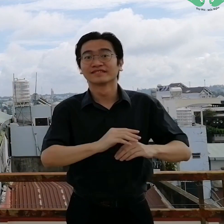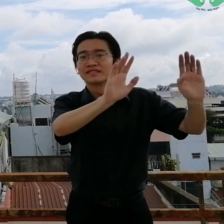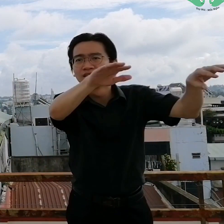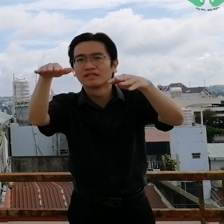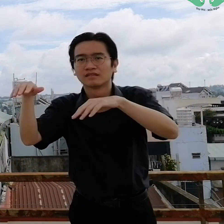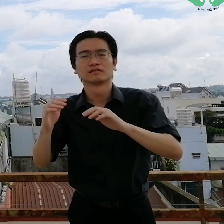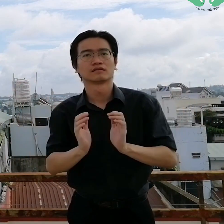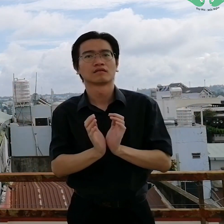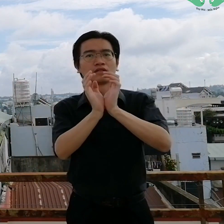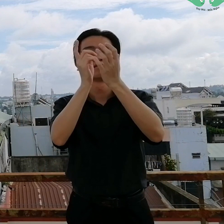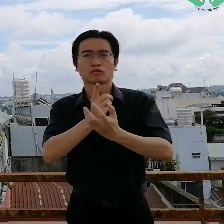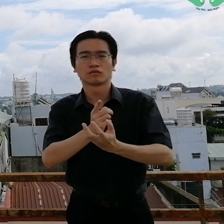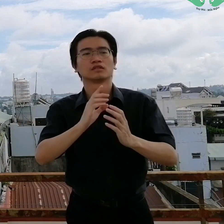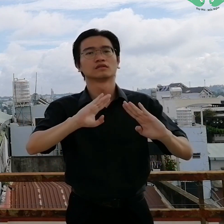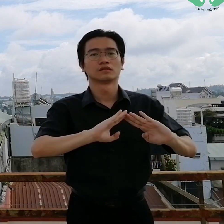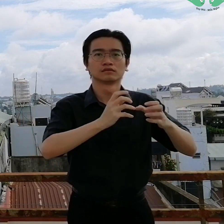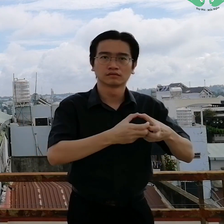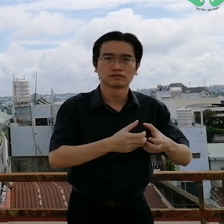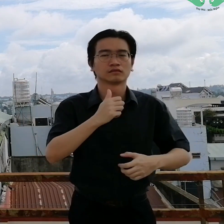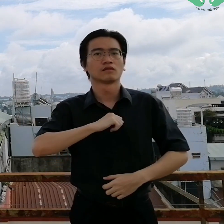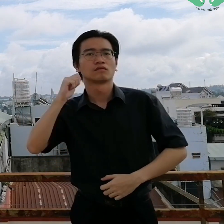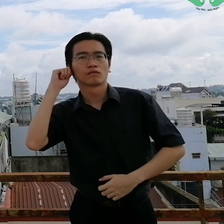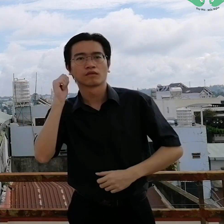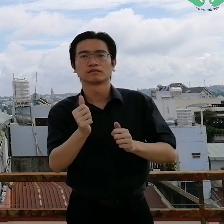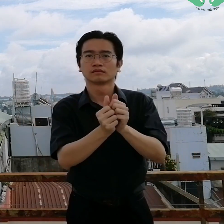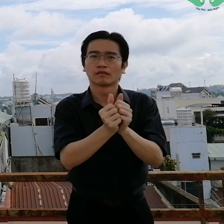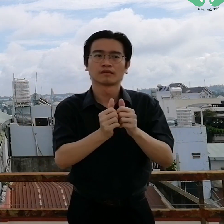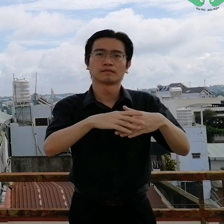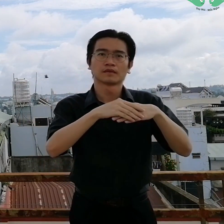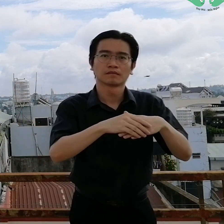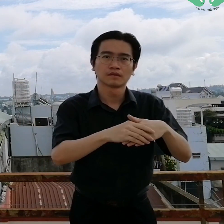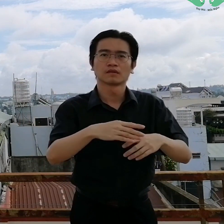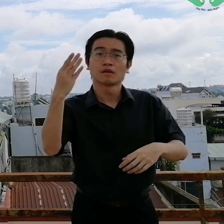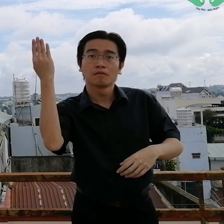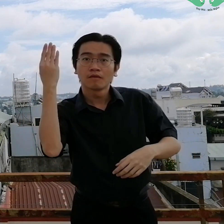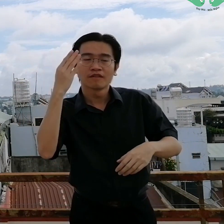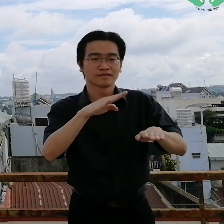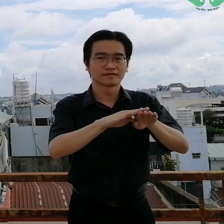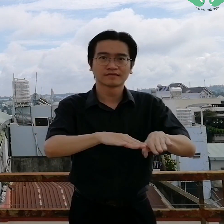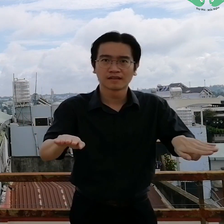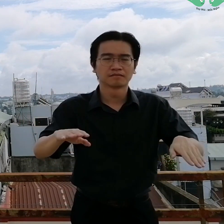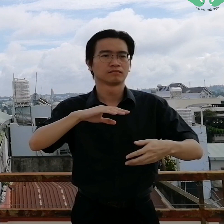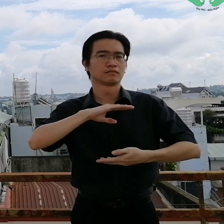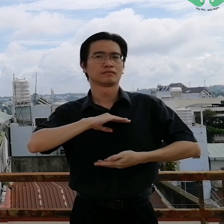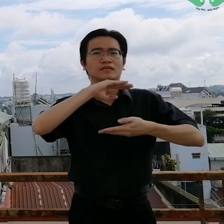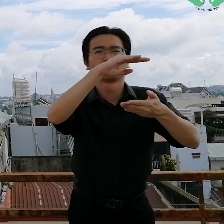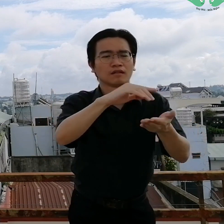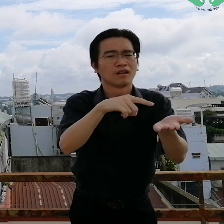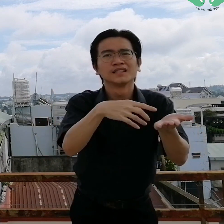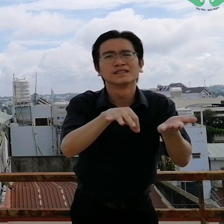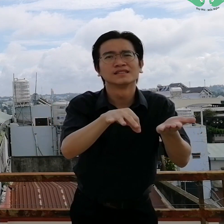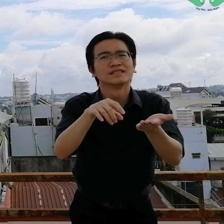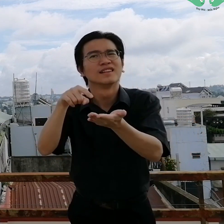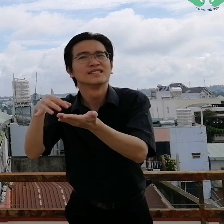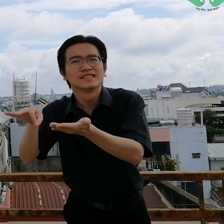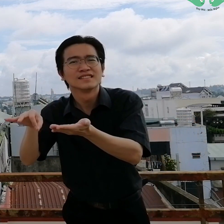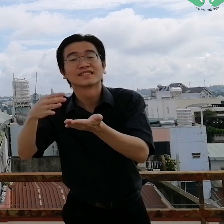Các bạn ơi, những người trong gia đình, thầy cô, bạn bè, người yêu tặng bánh gì trong dịp tết trung thu?